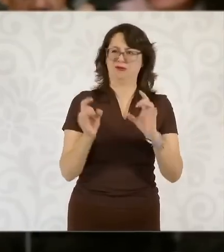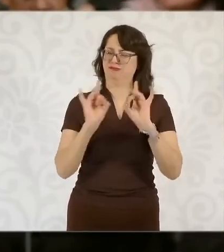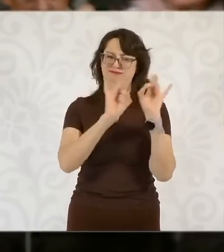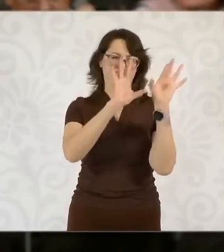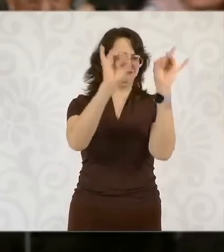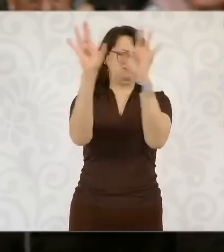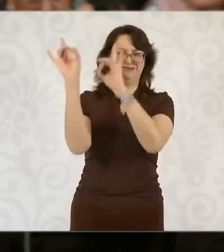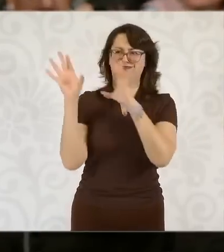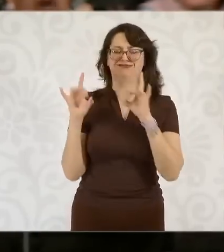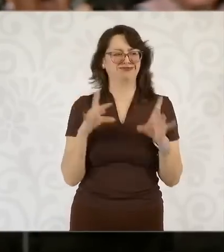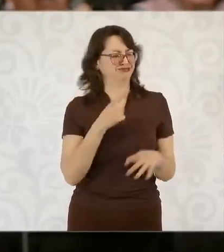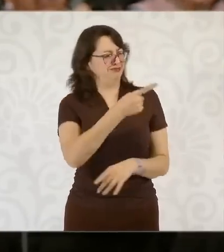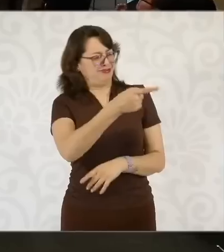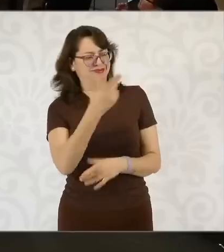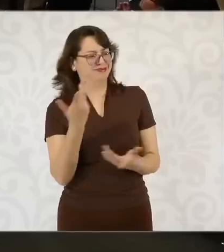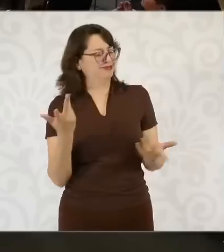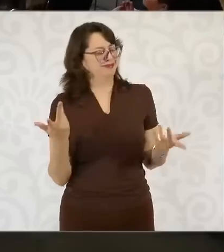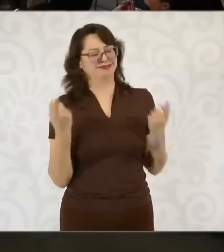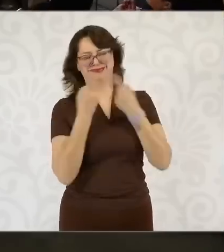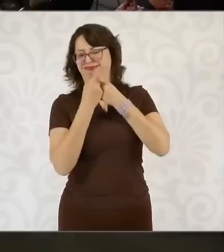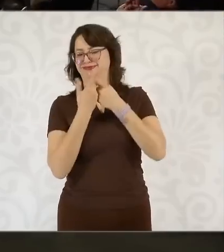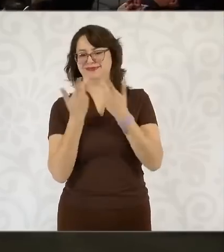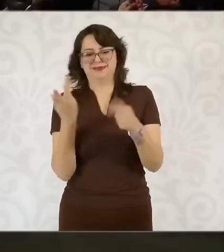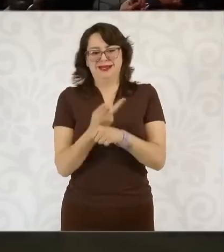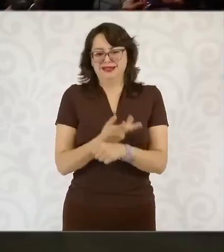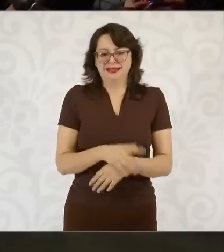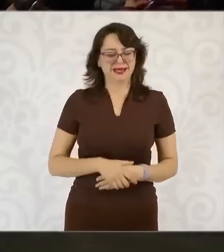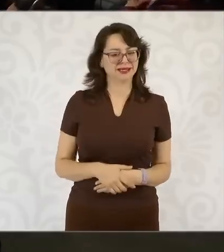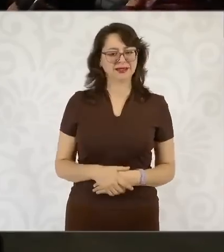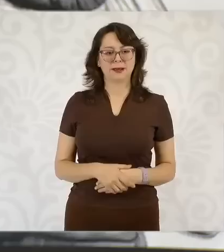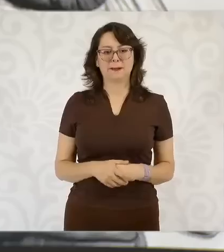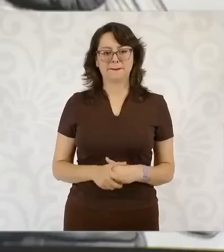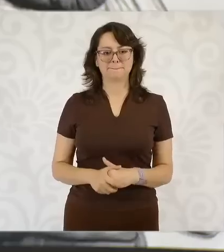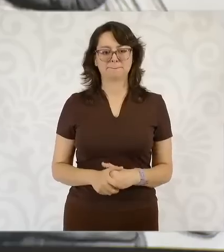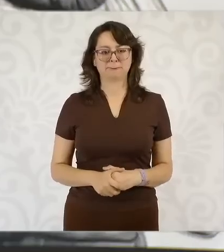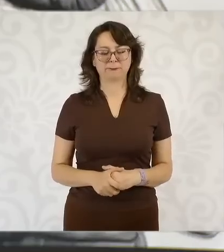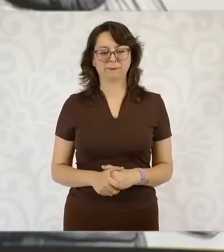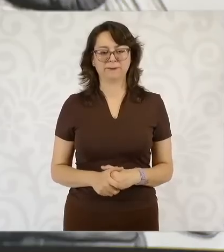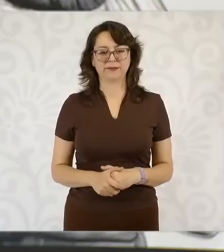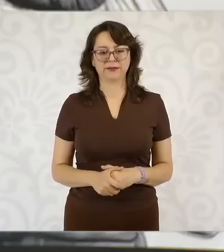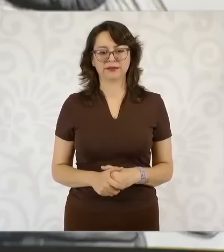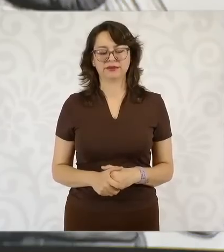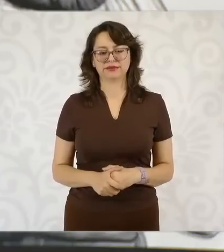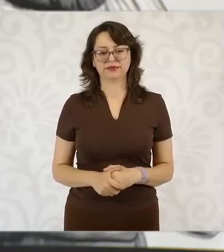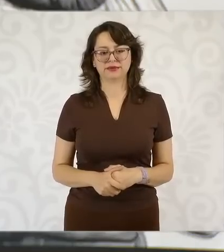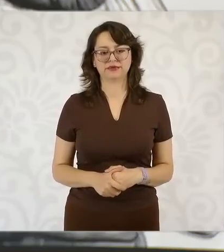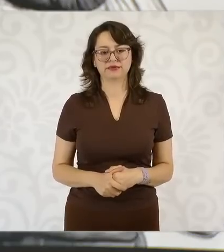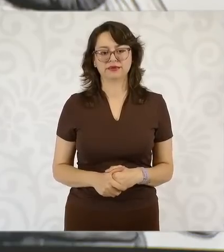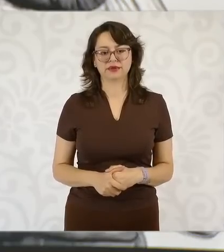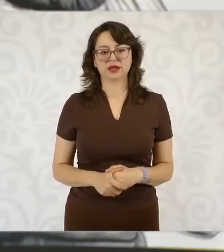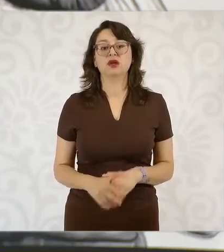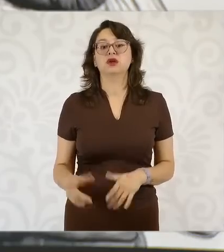las decisiones de Trump presidenta gracias sí a nosotros nos corresponde respetar al presidente